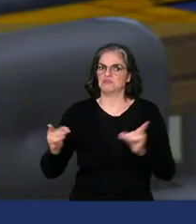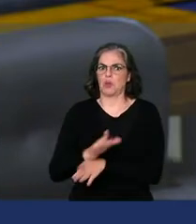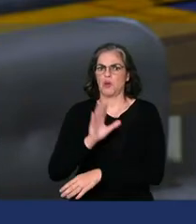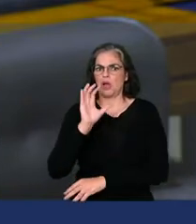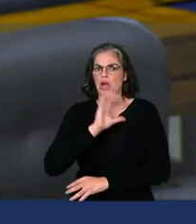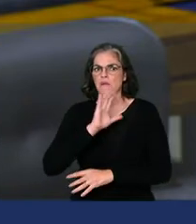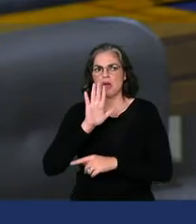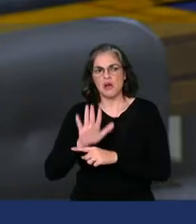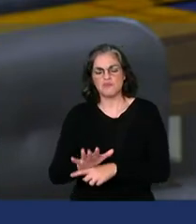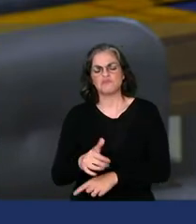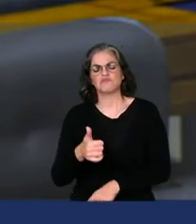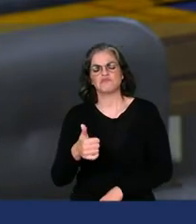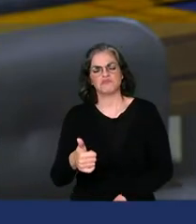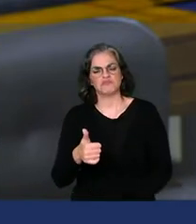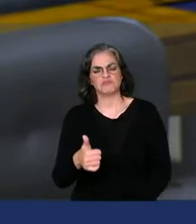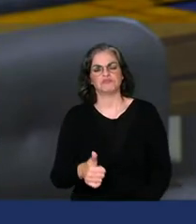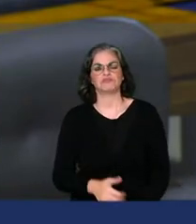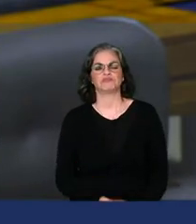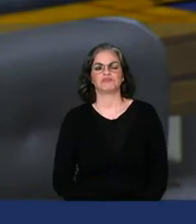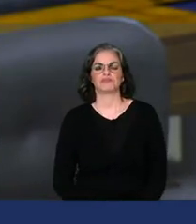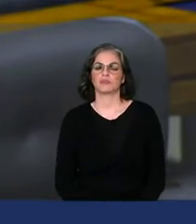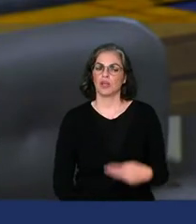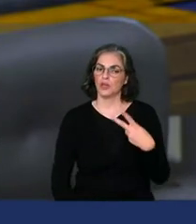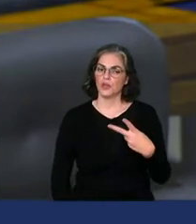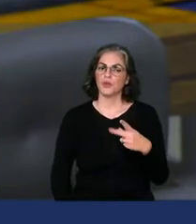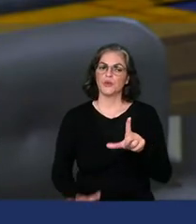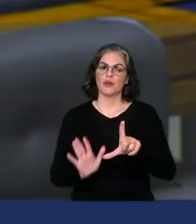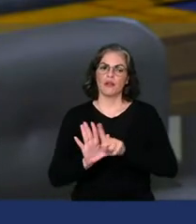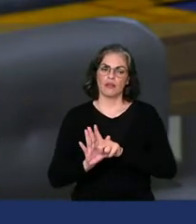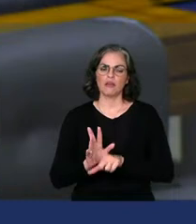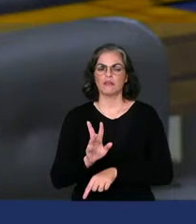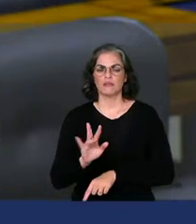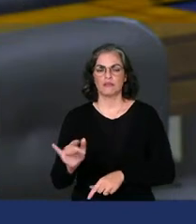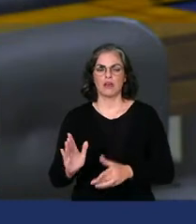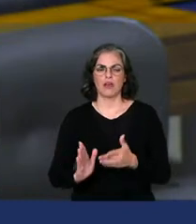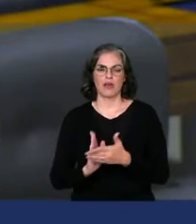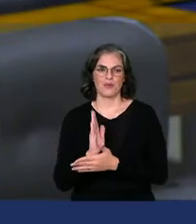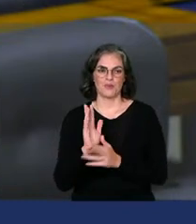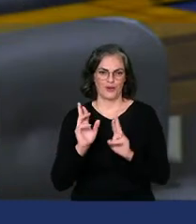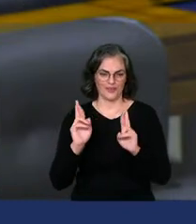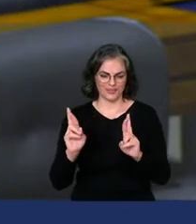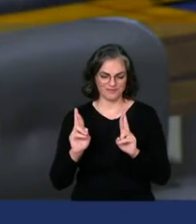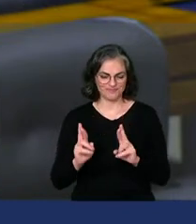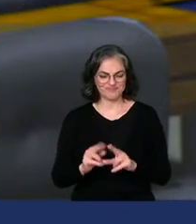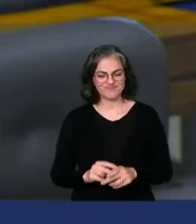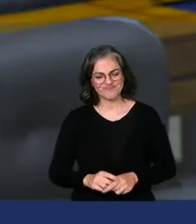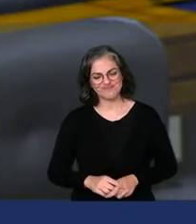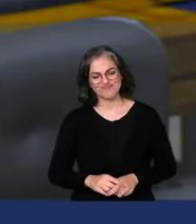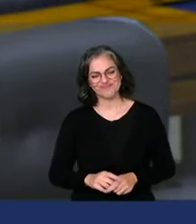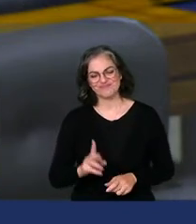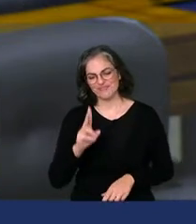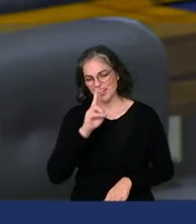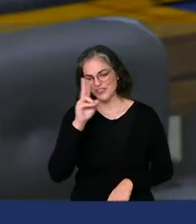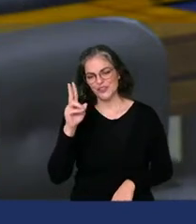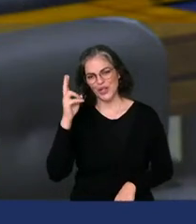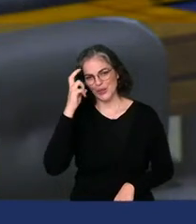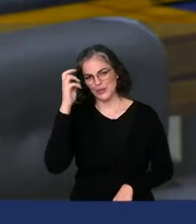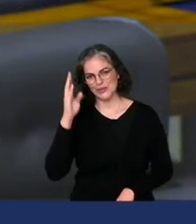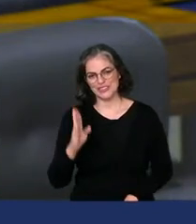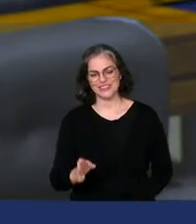BRASIL. PORTANTO, VAMOS APROVAR AS DUAS LEIS, LEI PAULO GUSTAVO E LEI ALDIR BLANC E FORTALECER A CULTURA BRASILEIRA. OBRIGADA, PRESIDENTE.